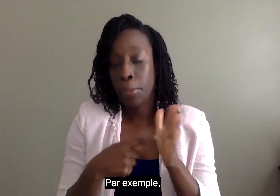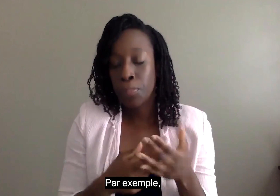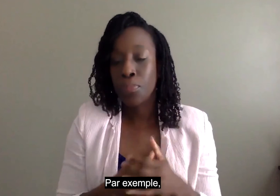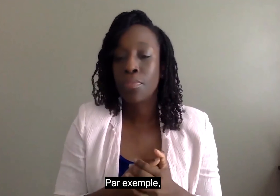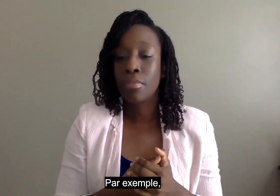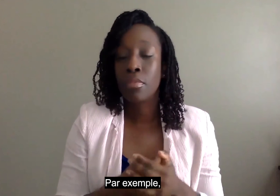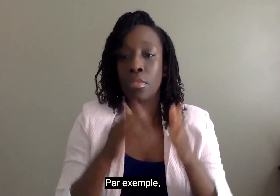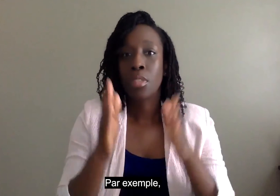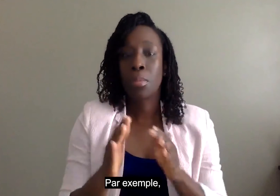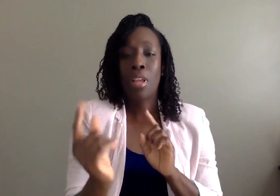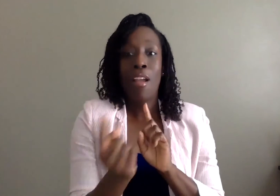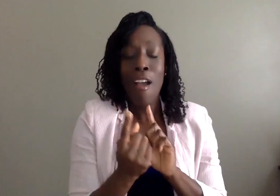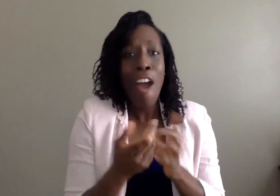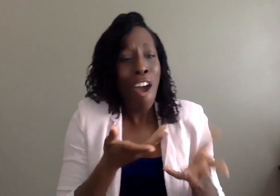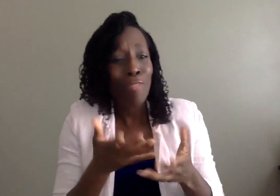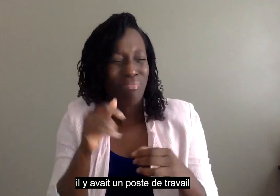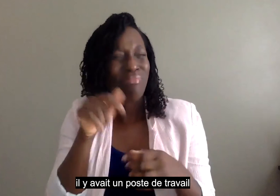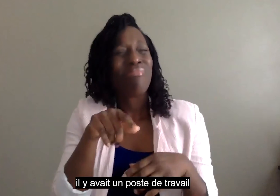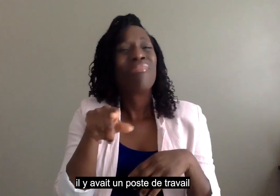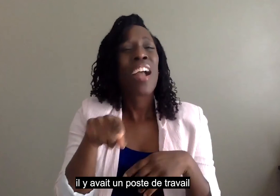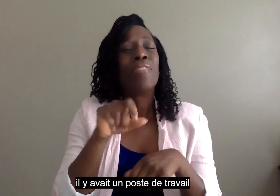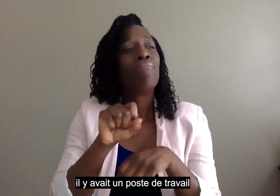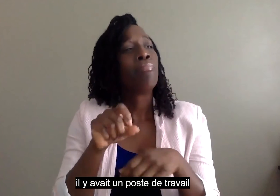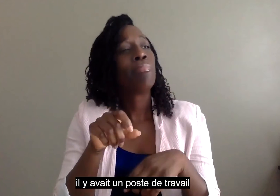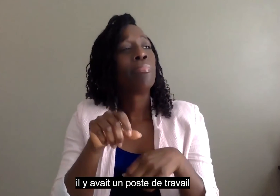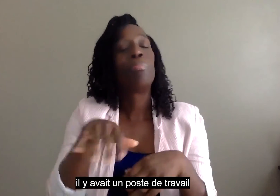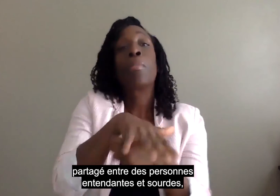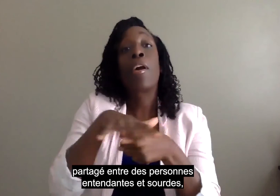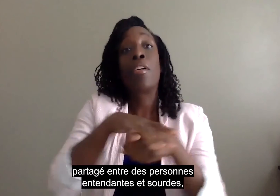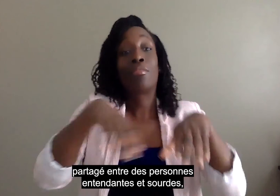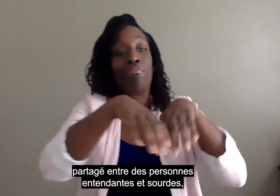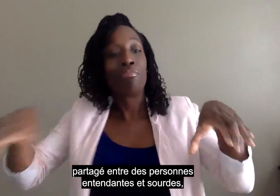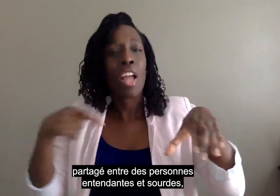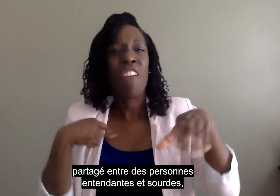que ce soit en faisant des gestes